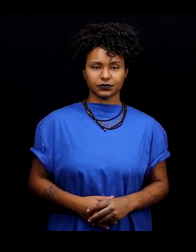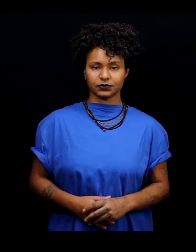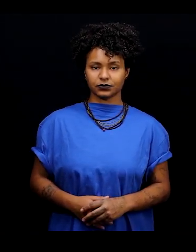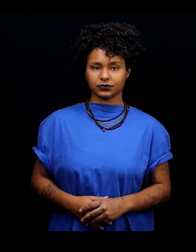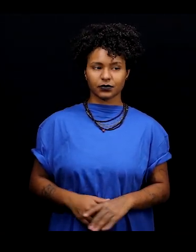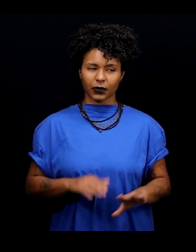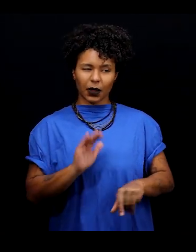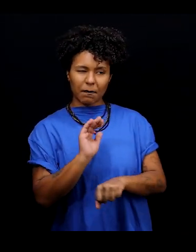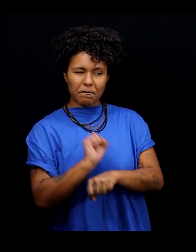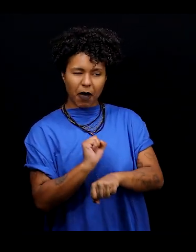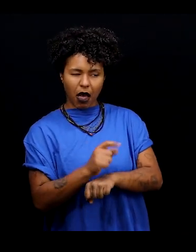Espera aí, eu te ajudo.